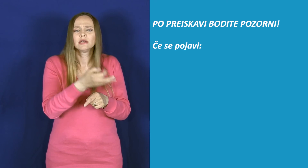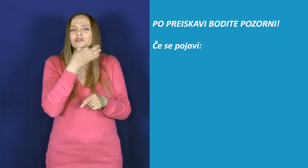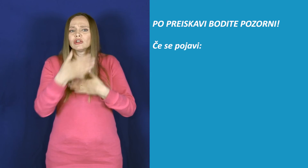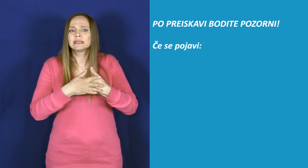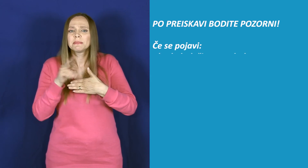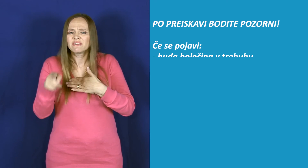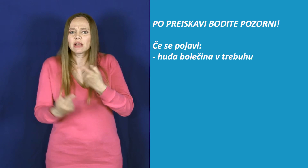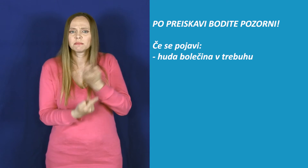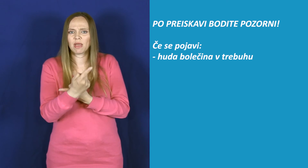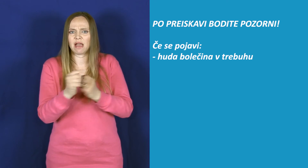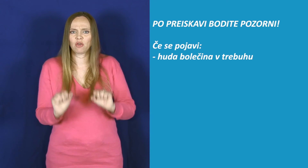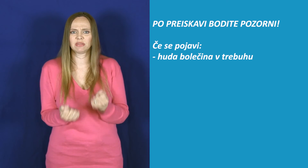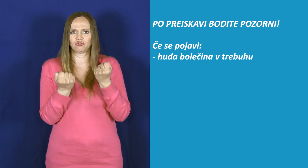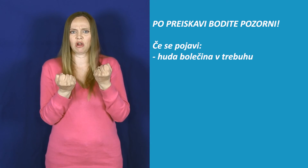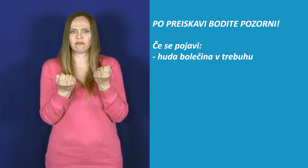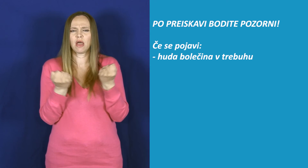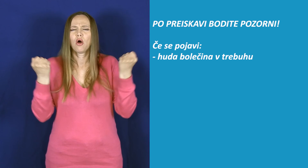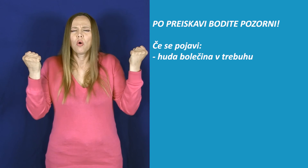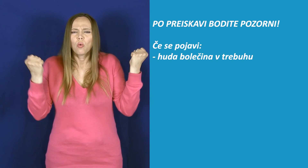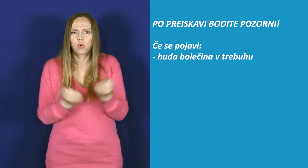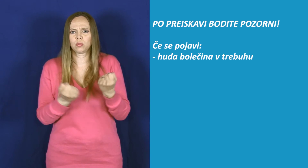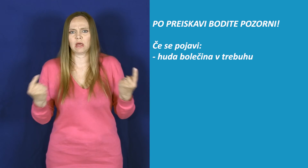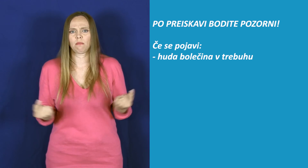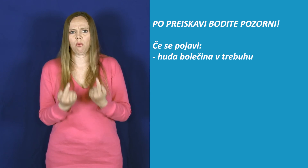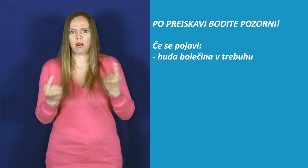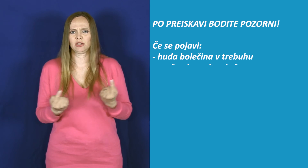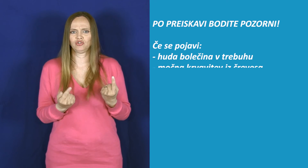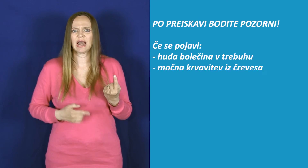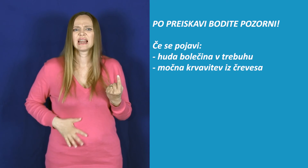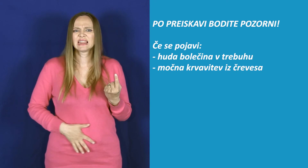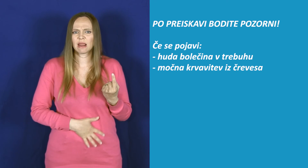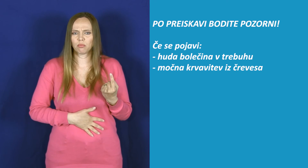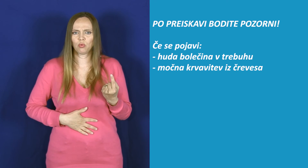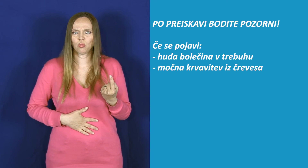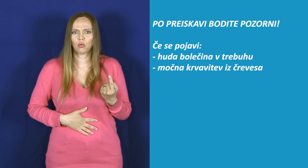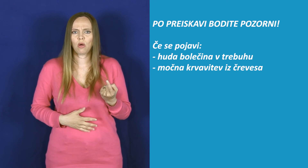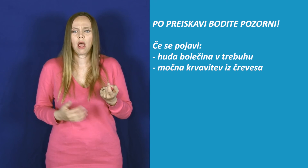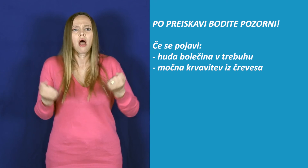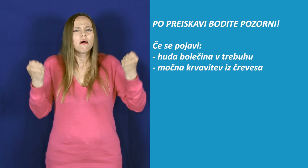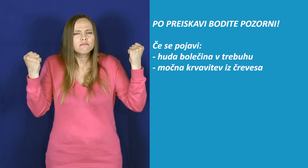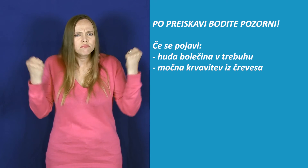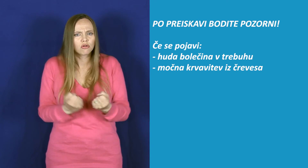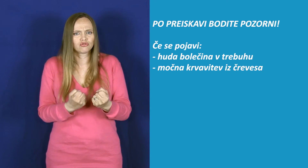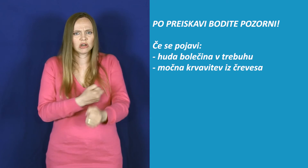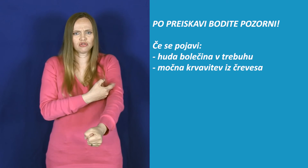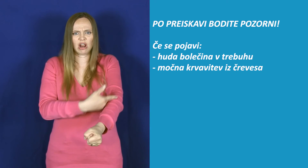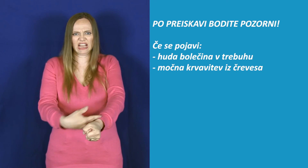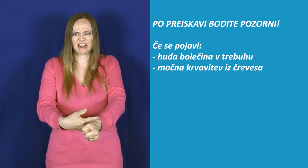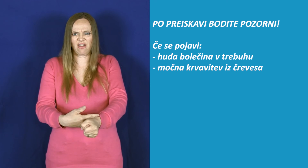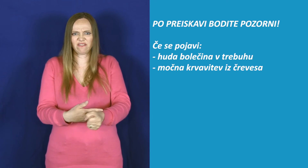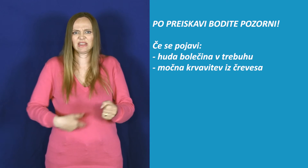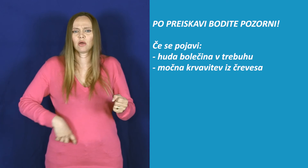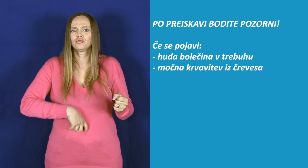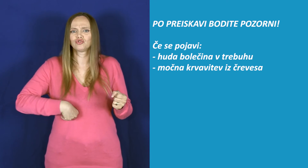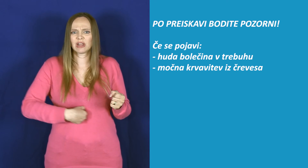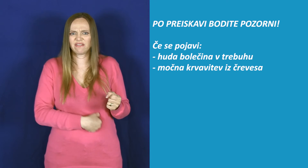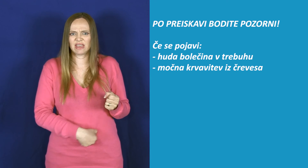huda bolečina v trebuhu, močnejša krvavitev iz črevesa - majhna izgine sama,